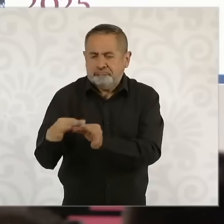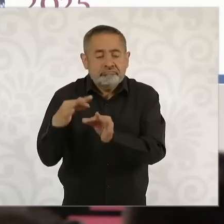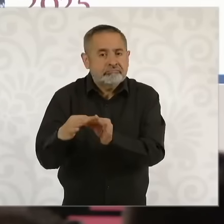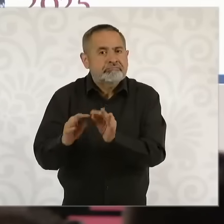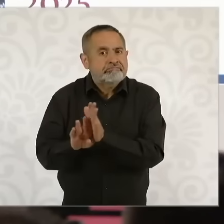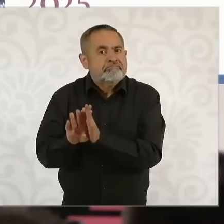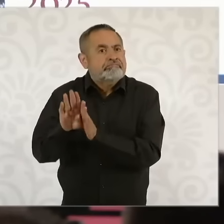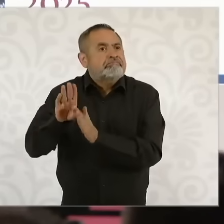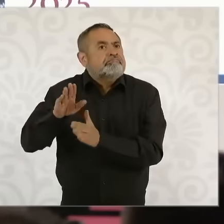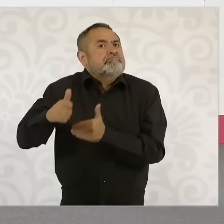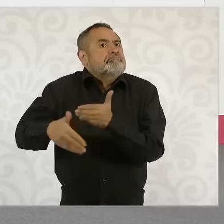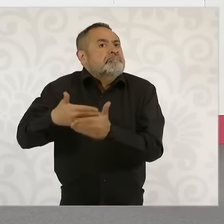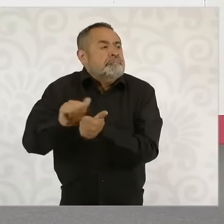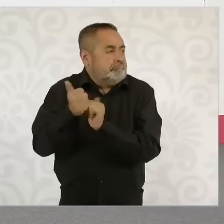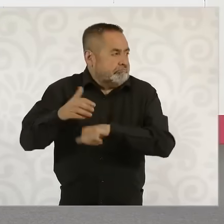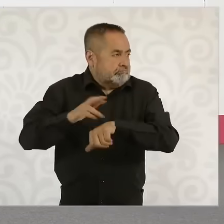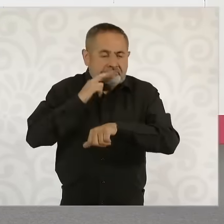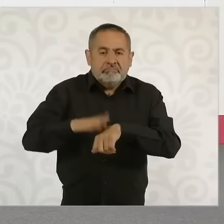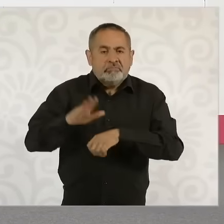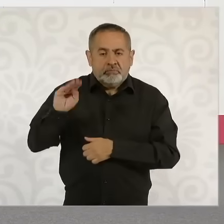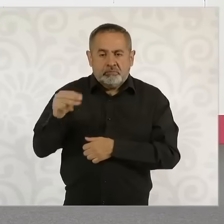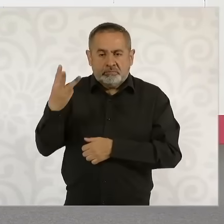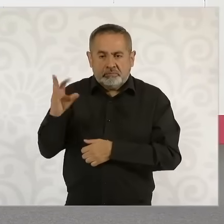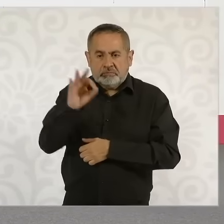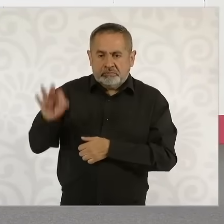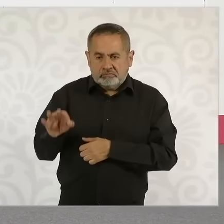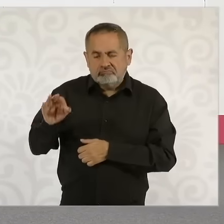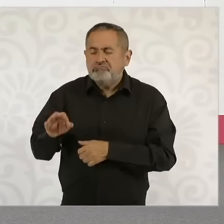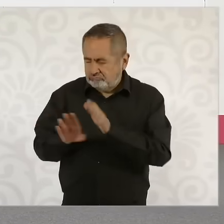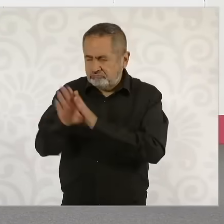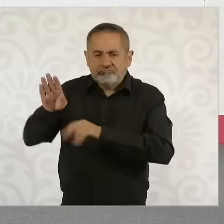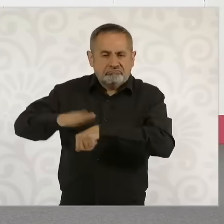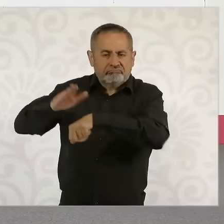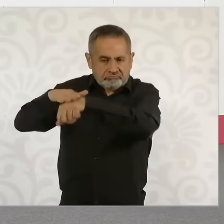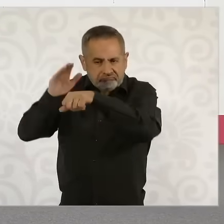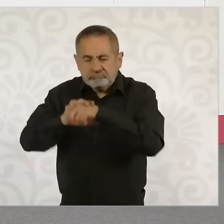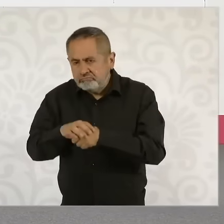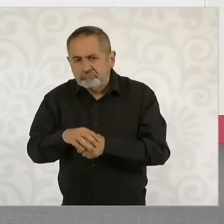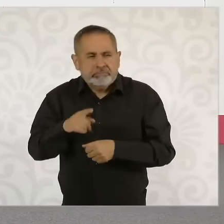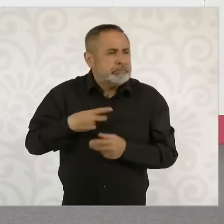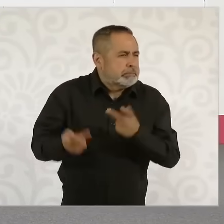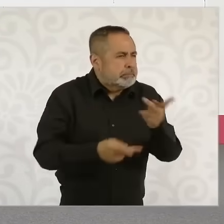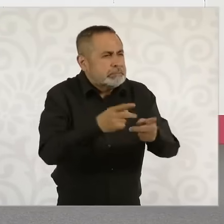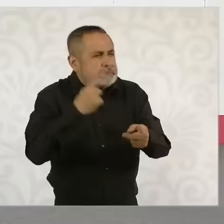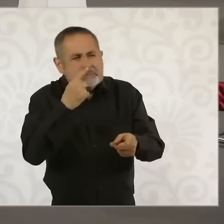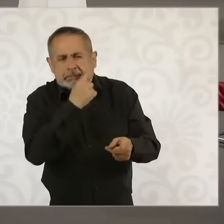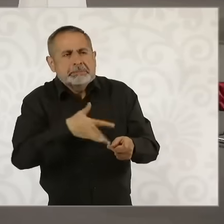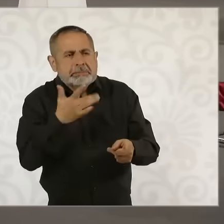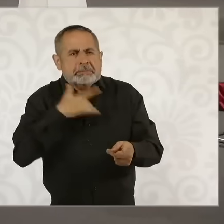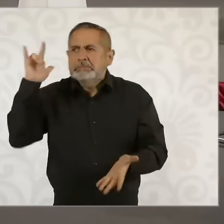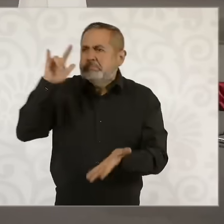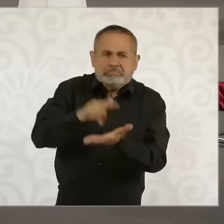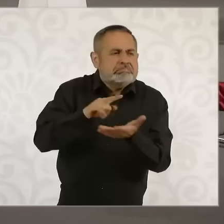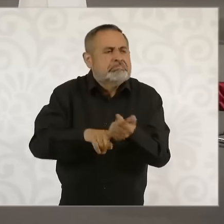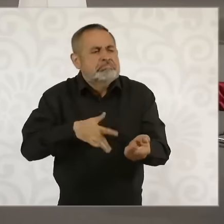93% de satisfacción en las encuestas de nuestros usuarios que utilizan nuestros servicios. También